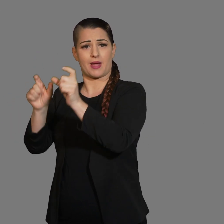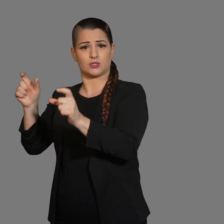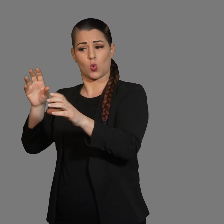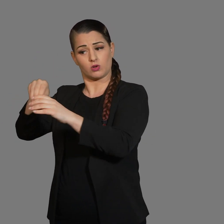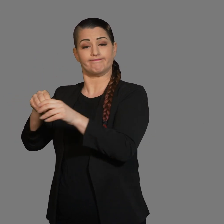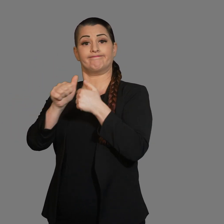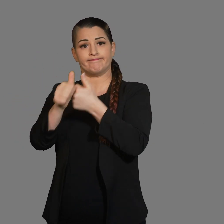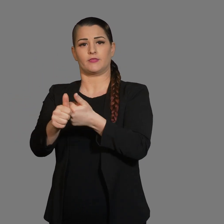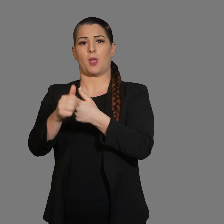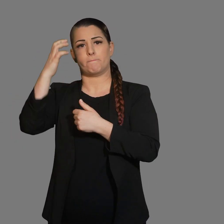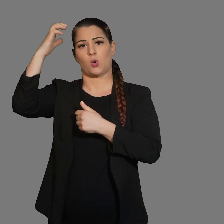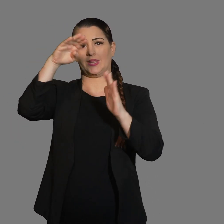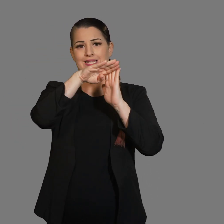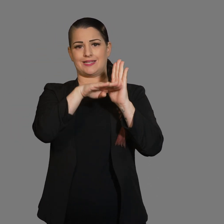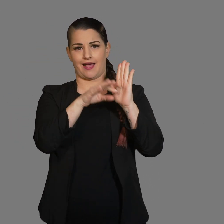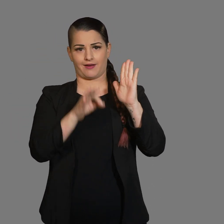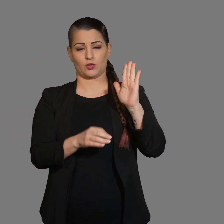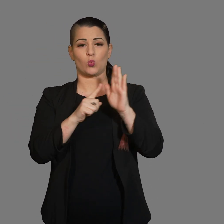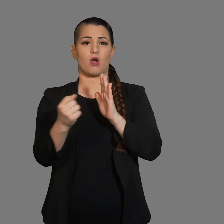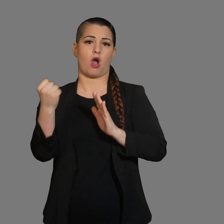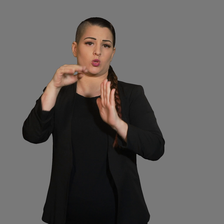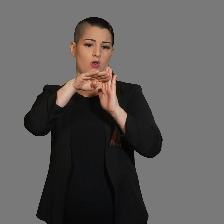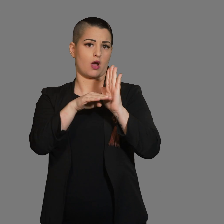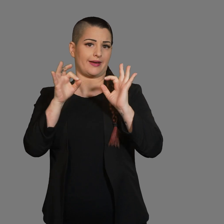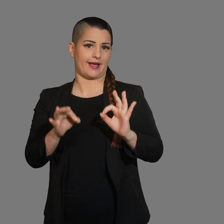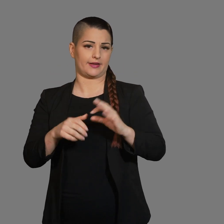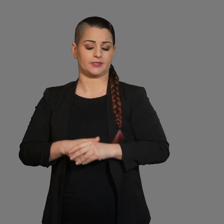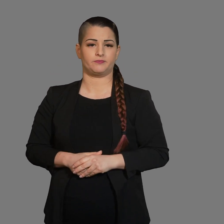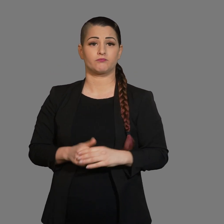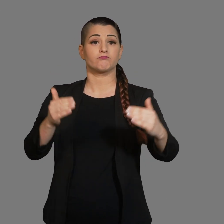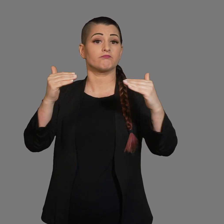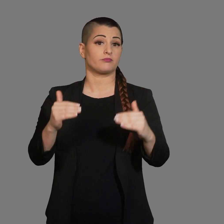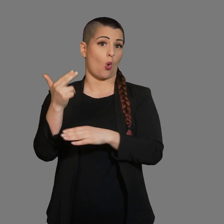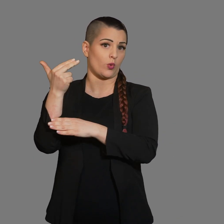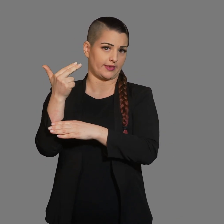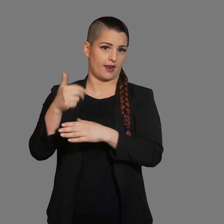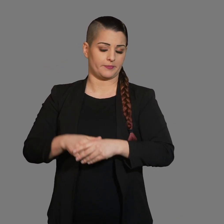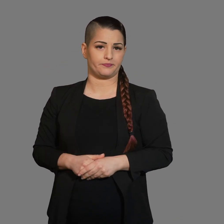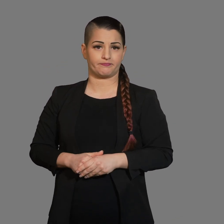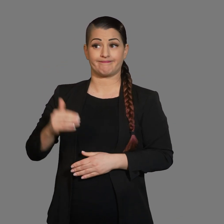und Einrichtungen von Gesundheitsfachpersonen nach Bundesrecht und kantonalem Recht Hotels